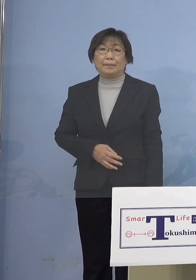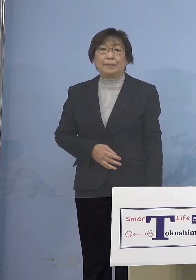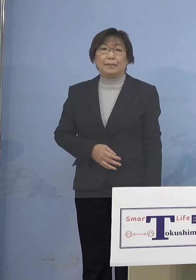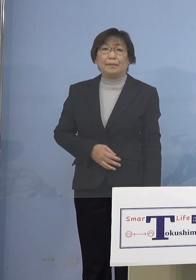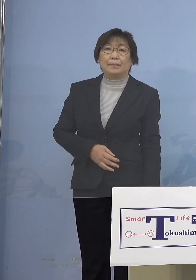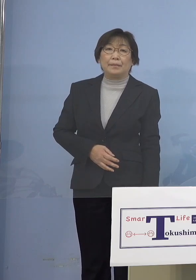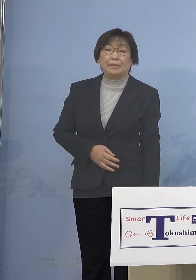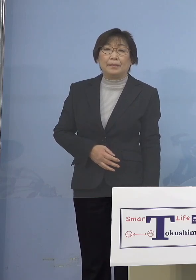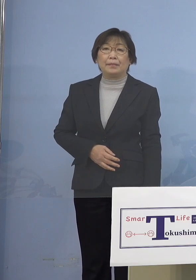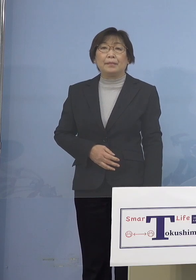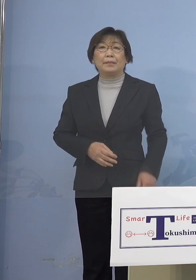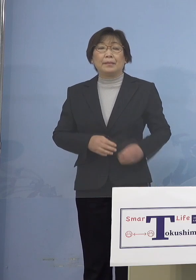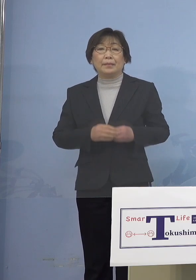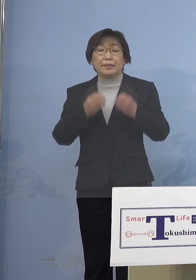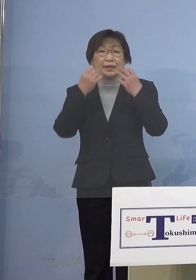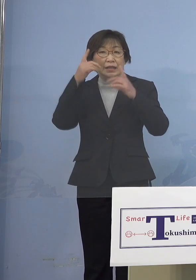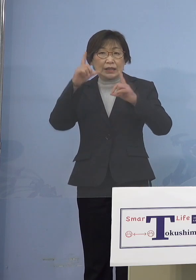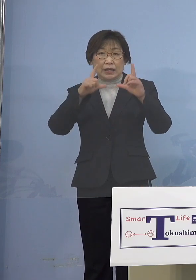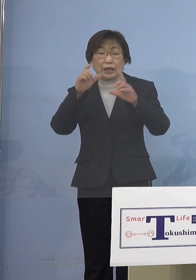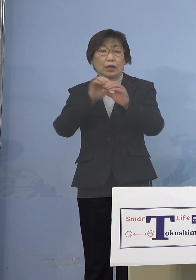（知事） それでは新型コロナウイルス感染症の